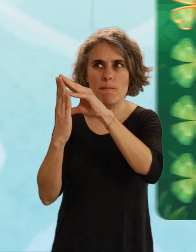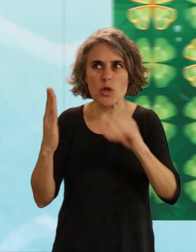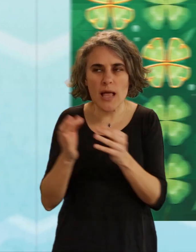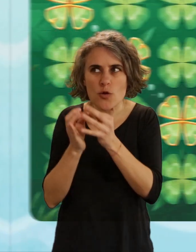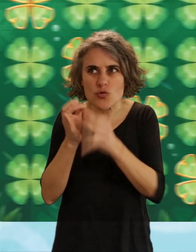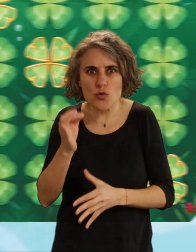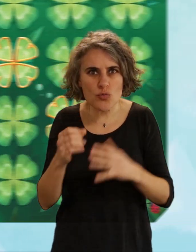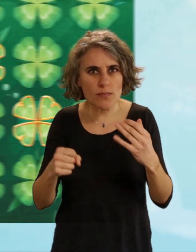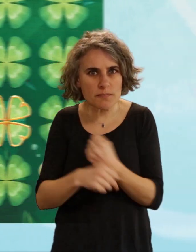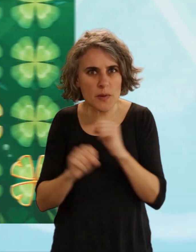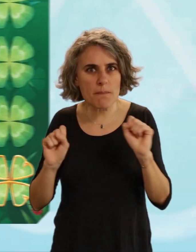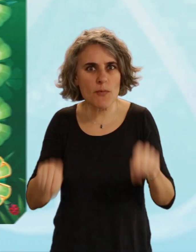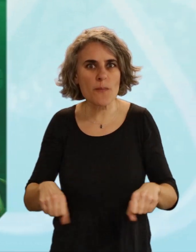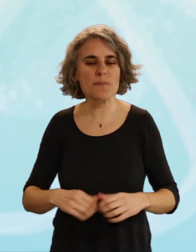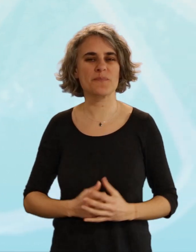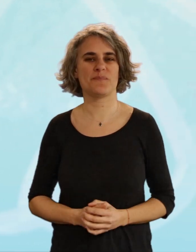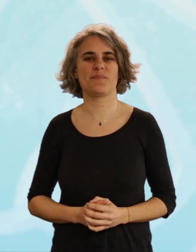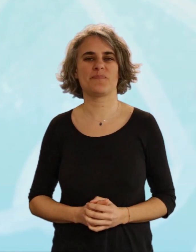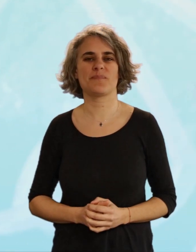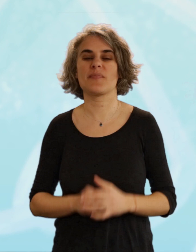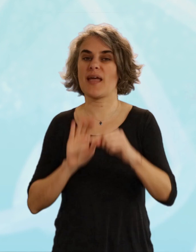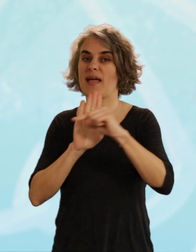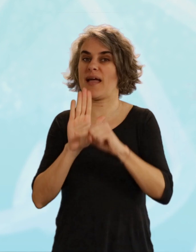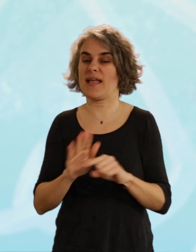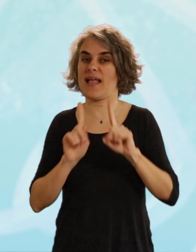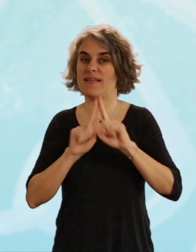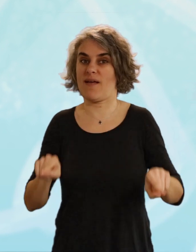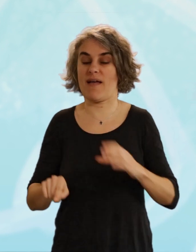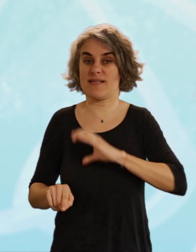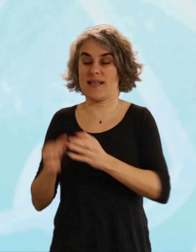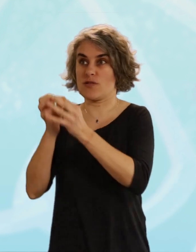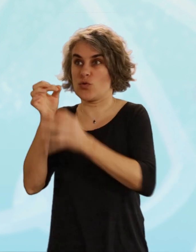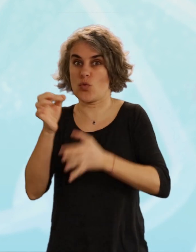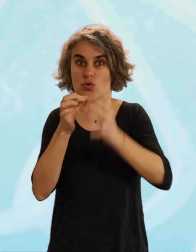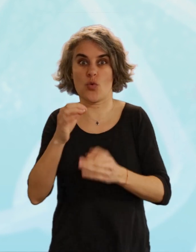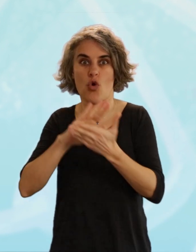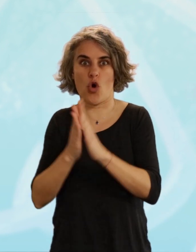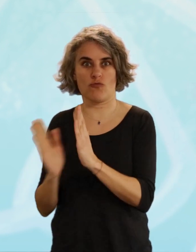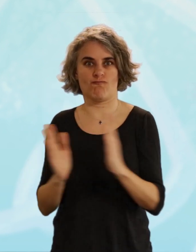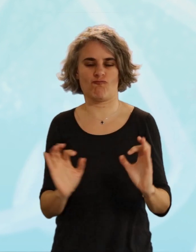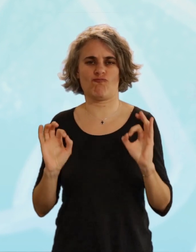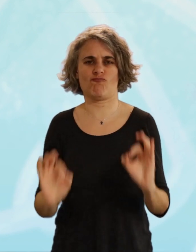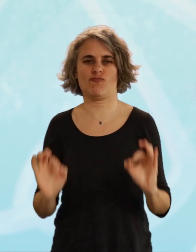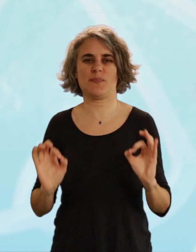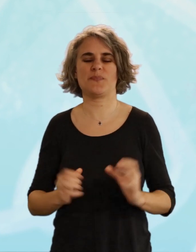Jouez à Lucky Numbers en solo avec des règles différentes et essayez de résoudre les puzzles. Préparation du jeu :